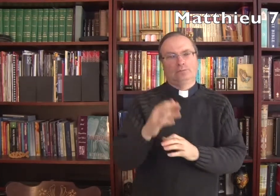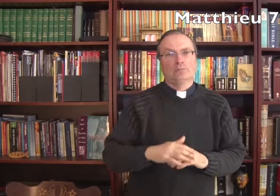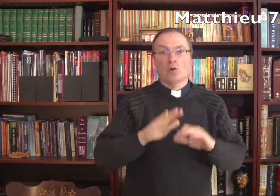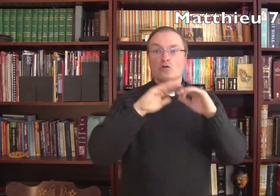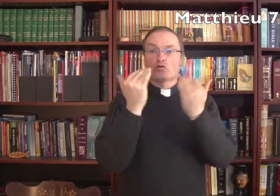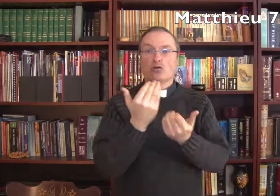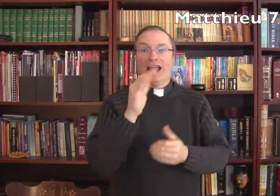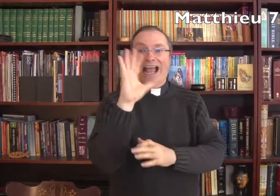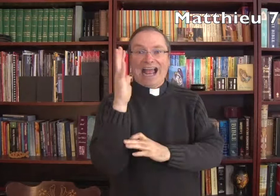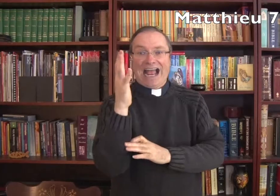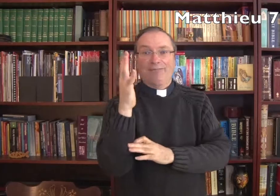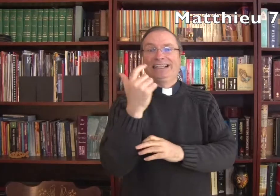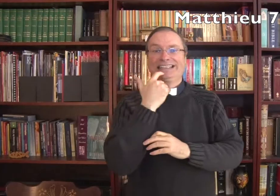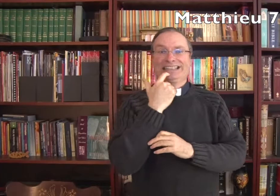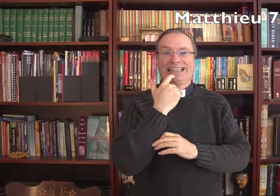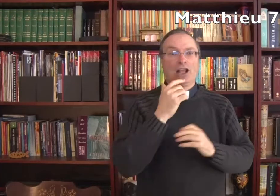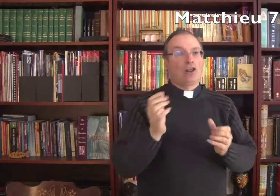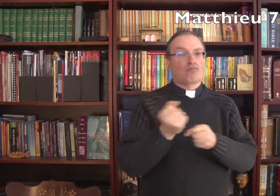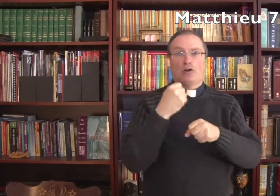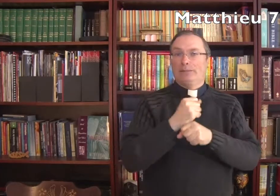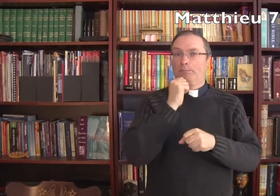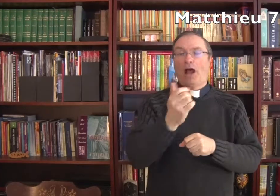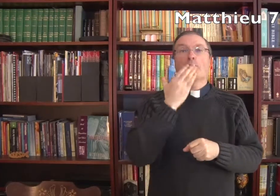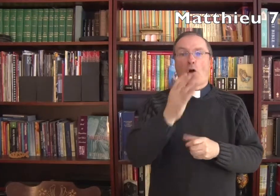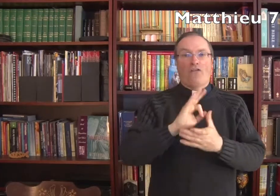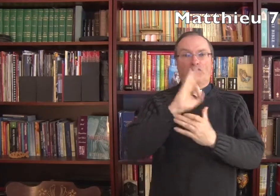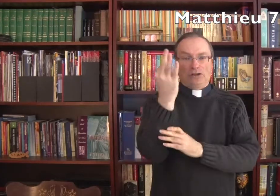Tout arbre qui ne produit pas de bons fruits